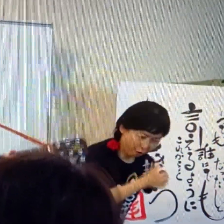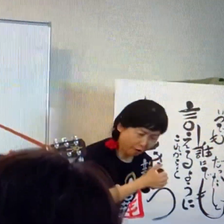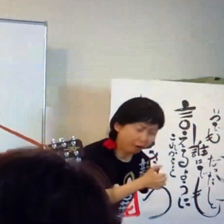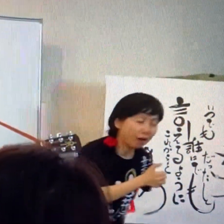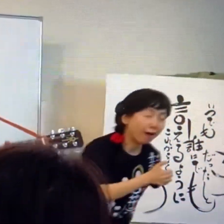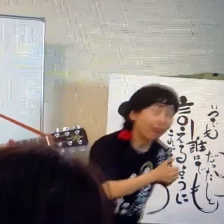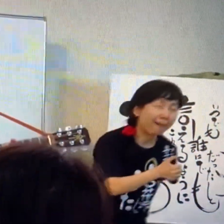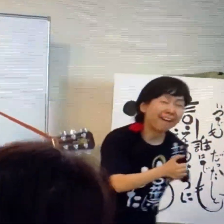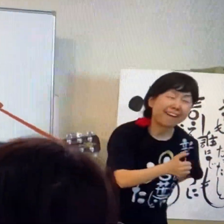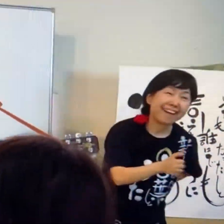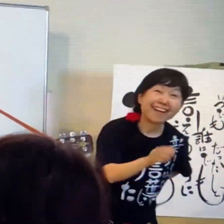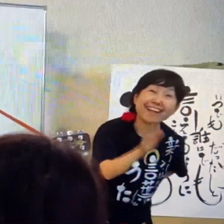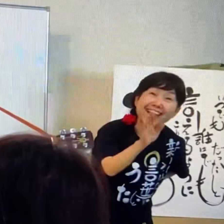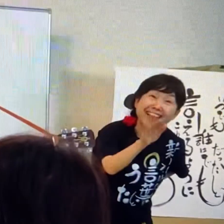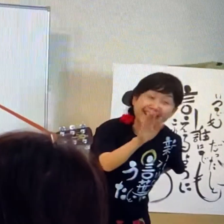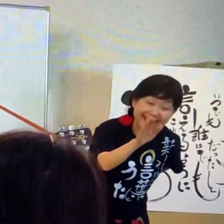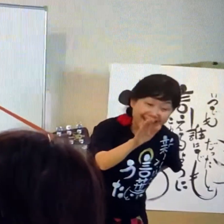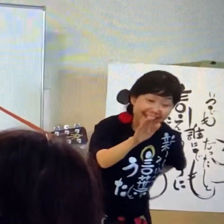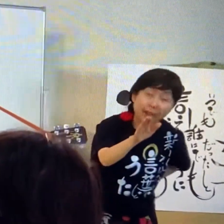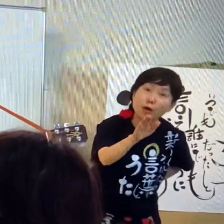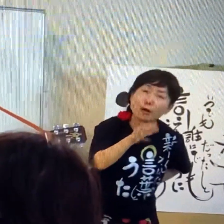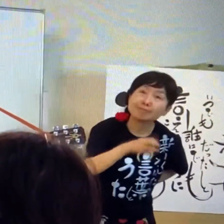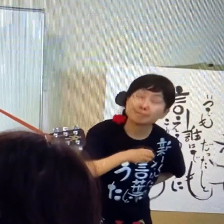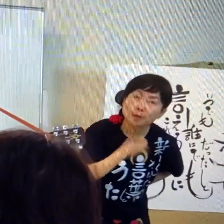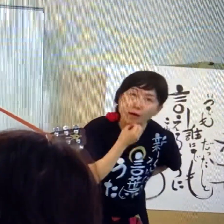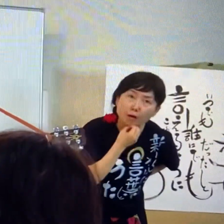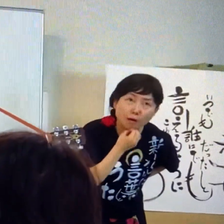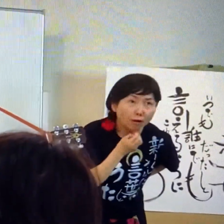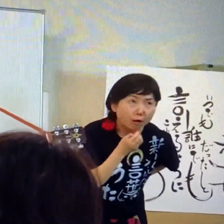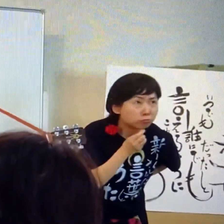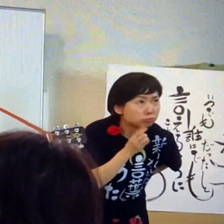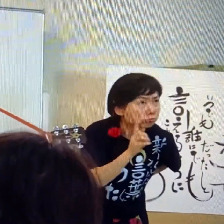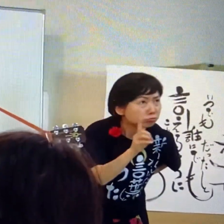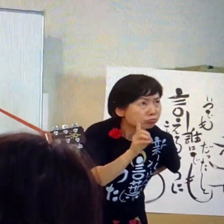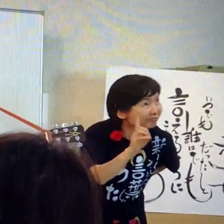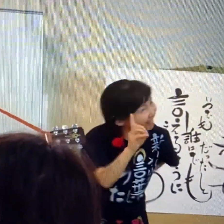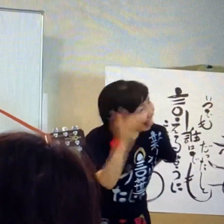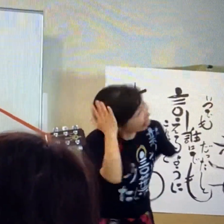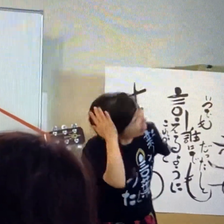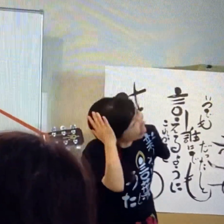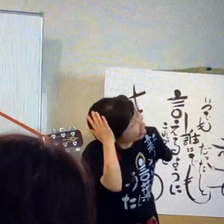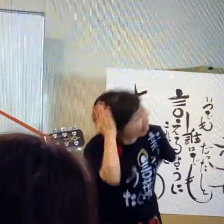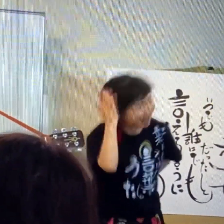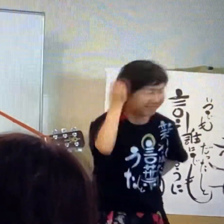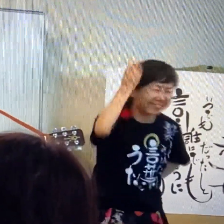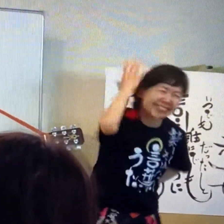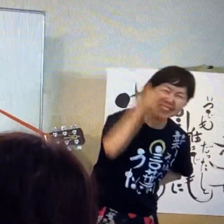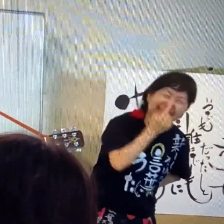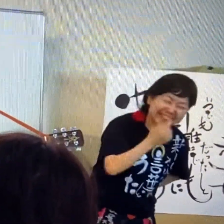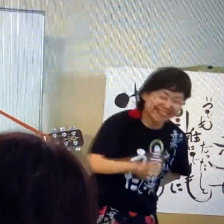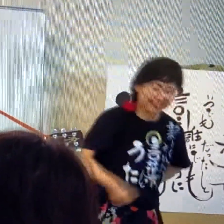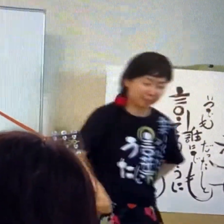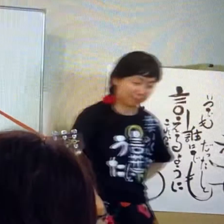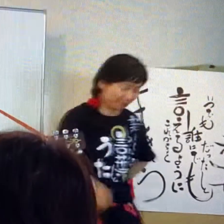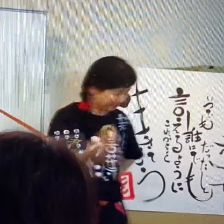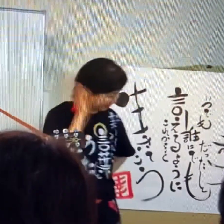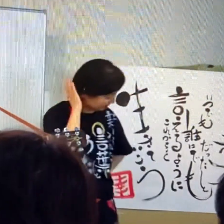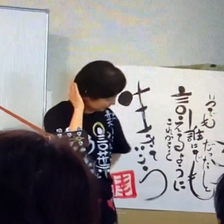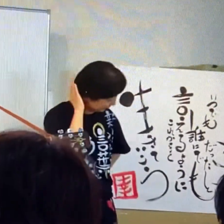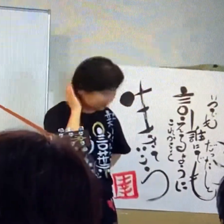話す言葉を忘れてしまおうが